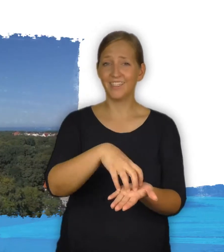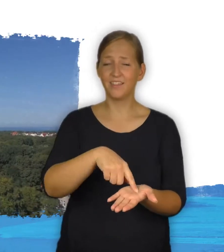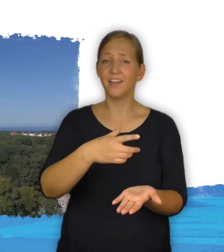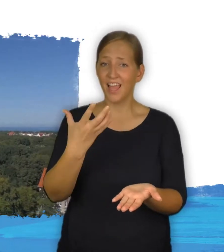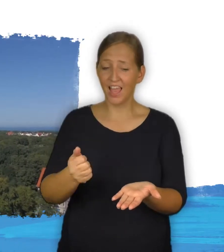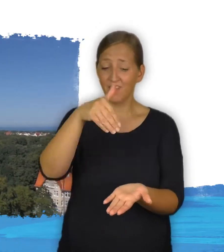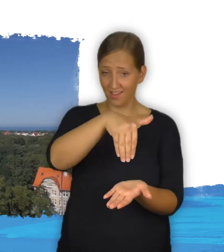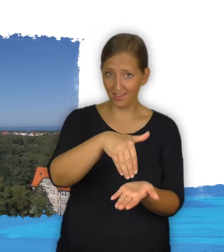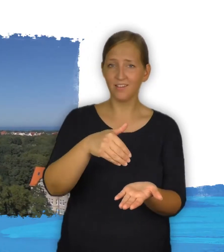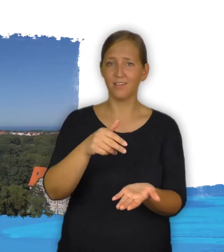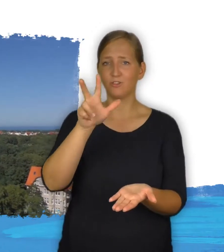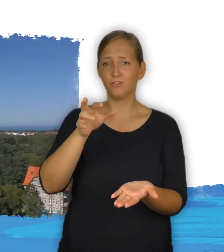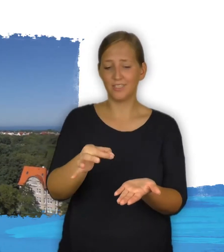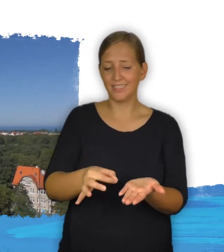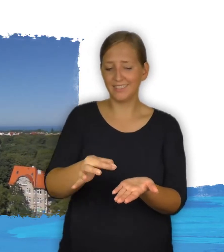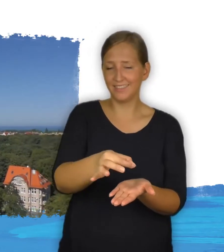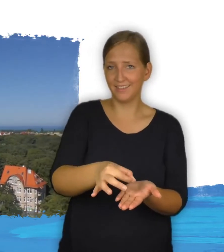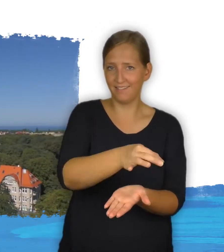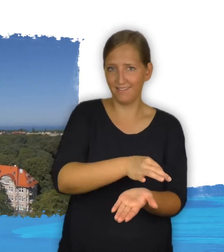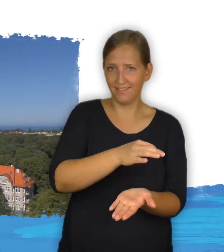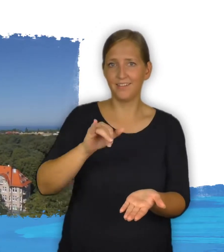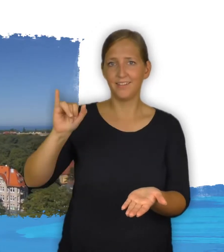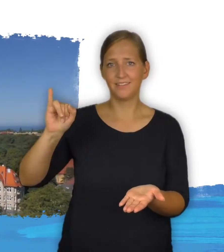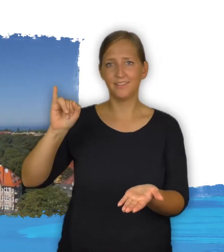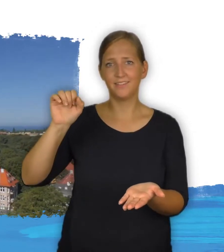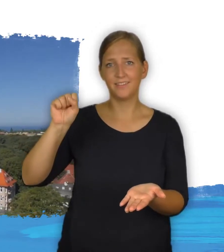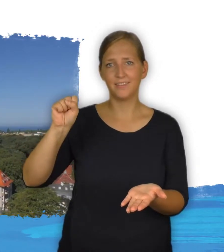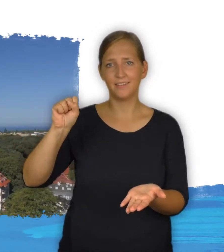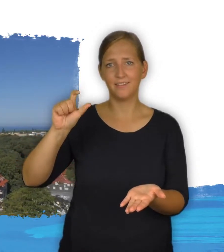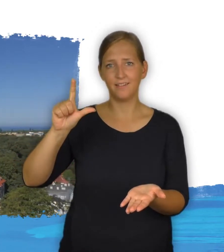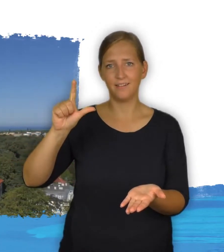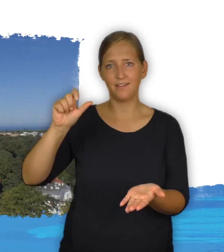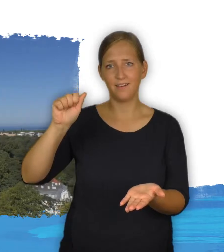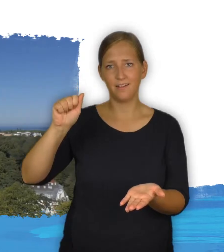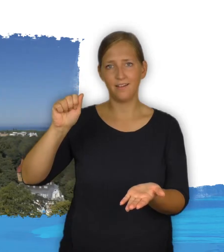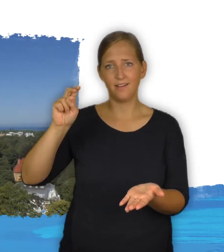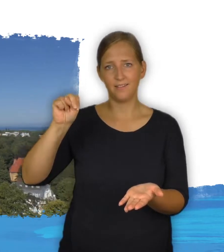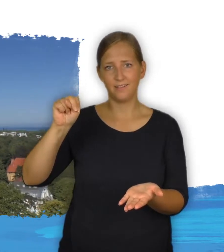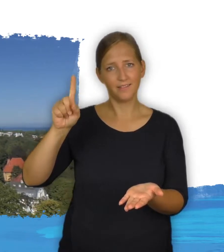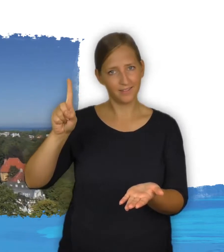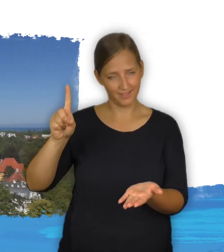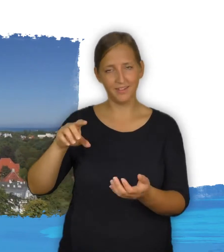Miasto położone na 3 dużych wyspach.